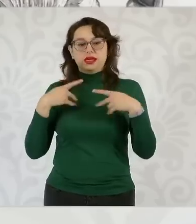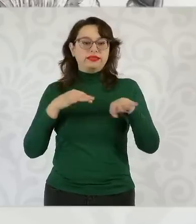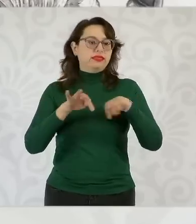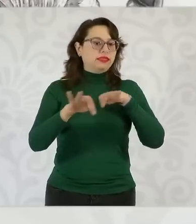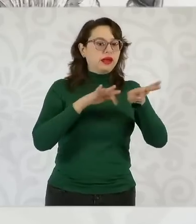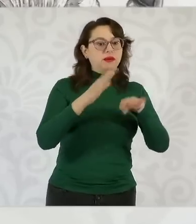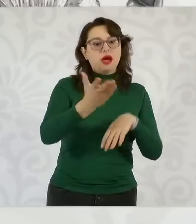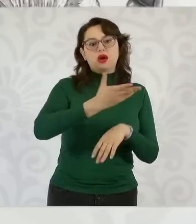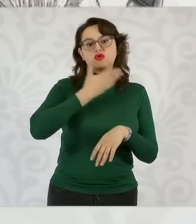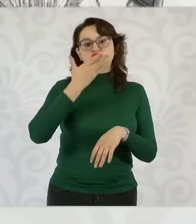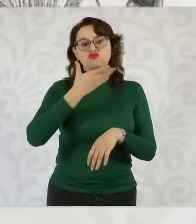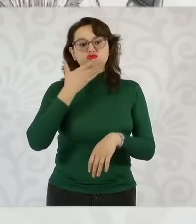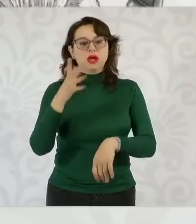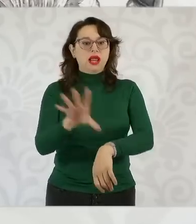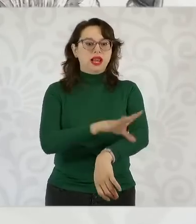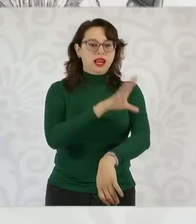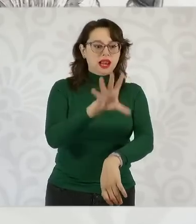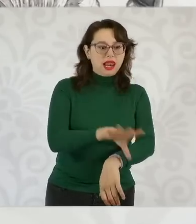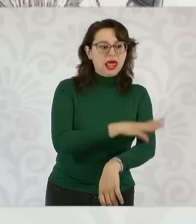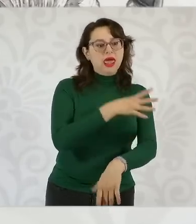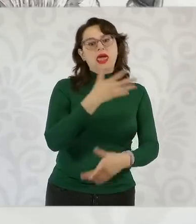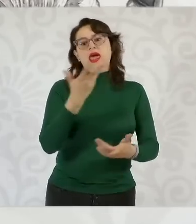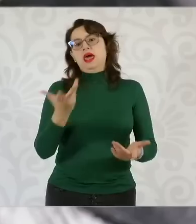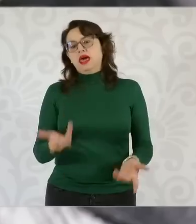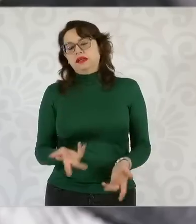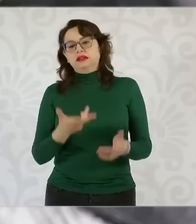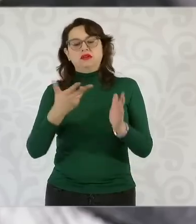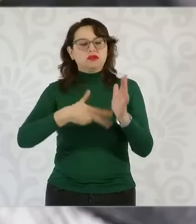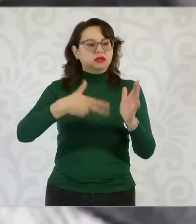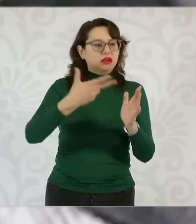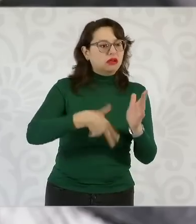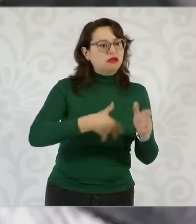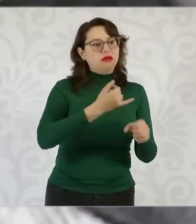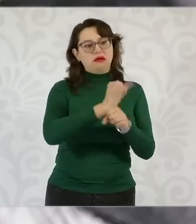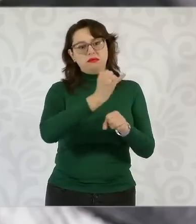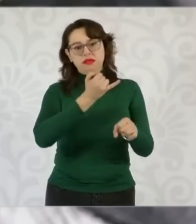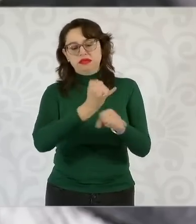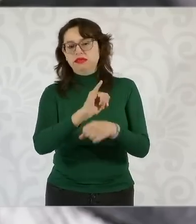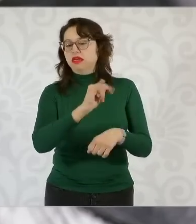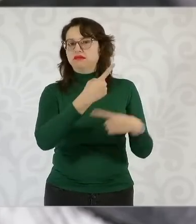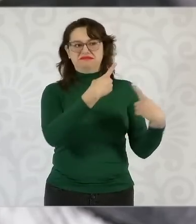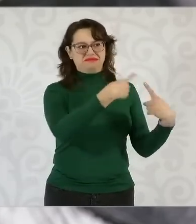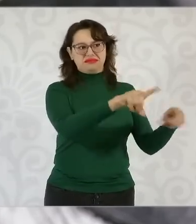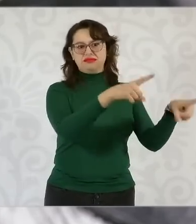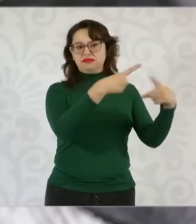electricistas o carpinteros o contratistas en general nosotros tenemos el objetivos de